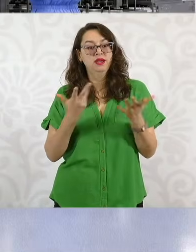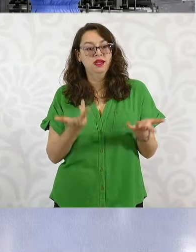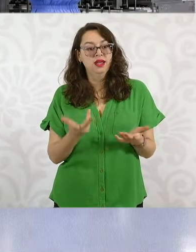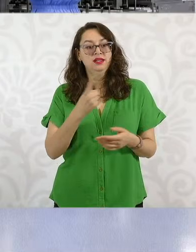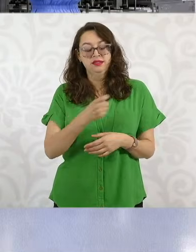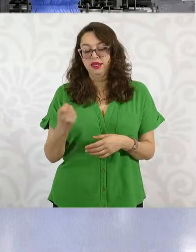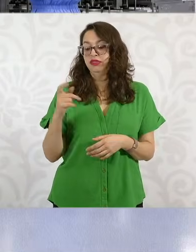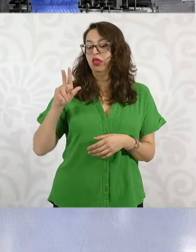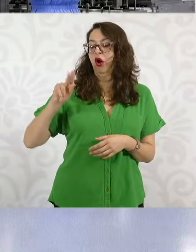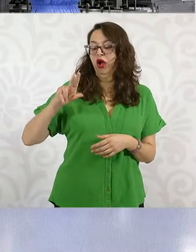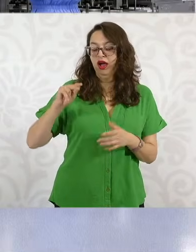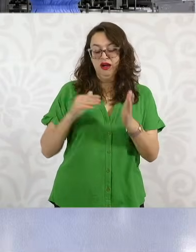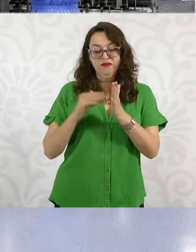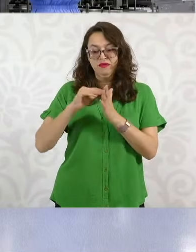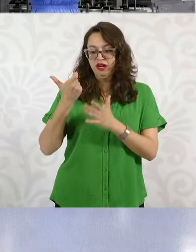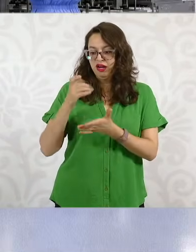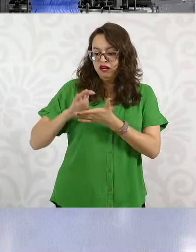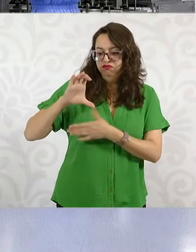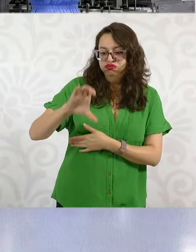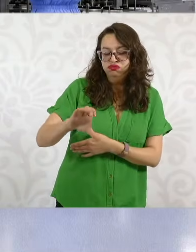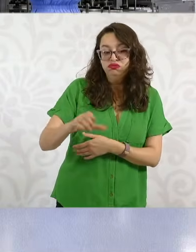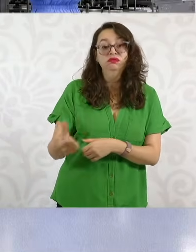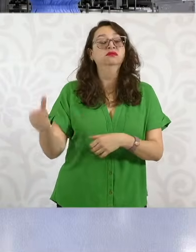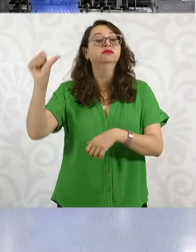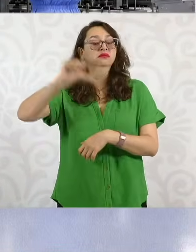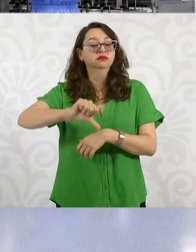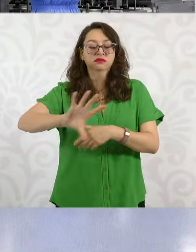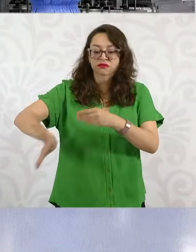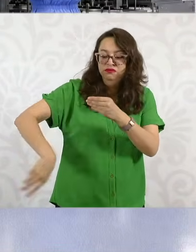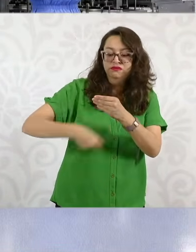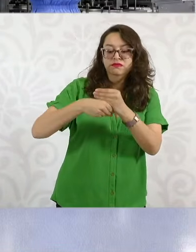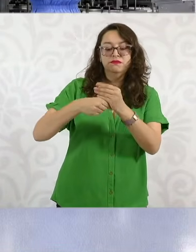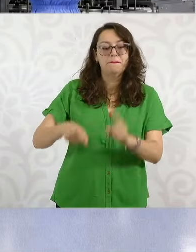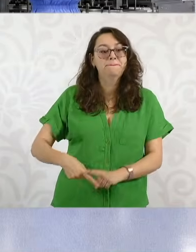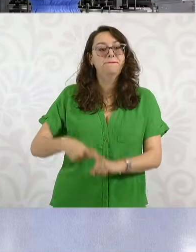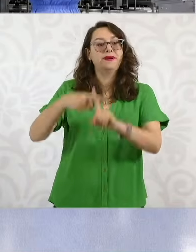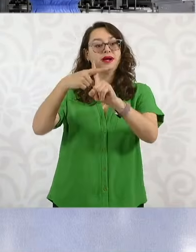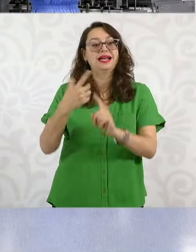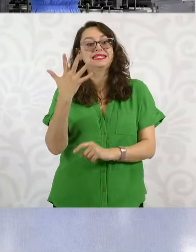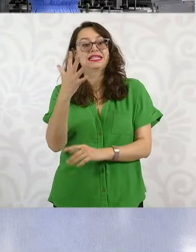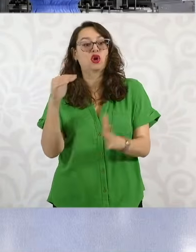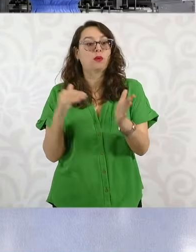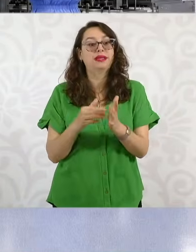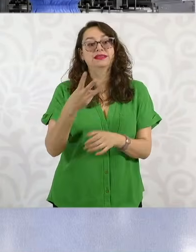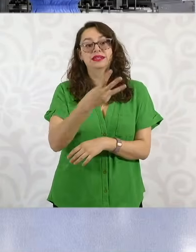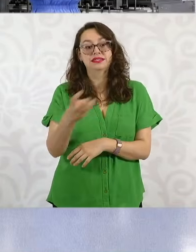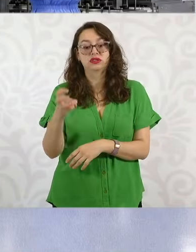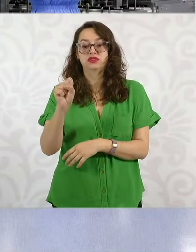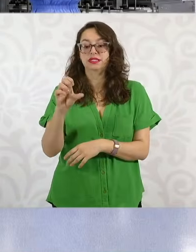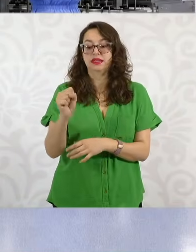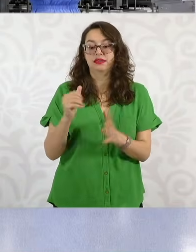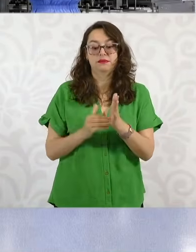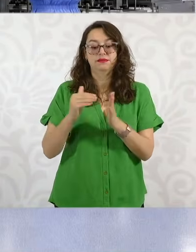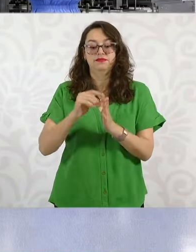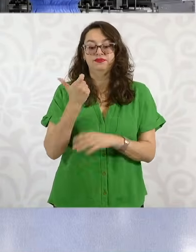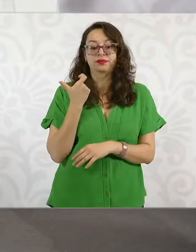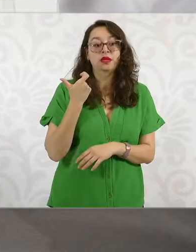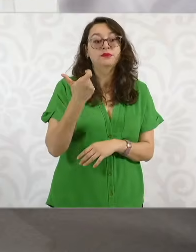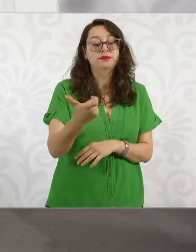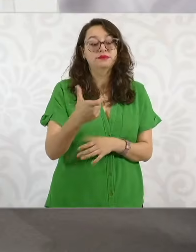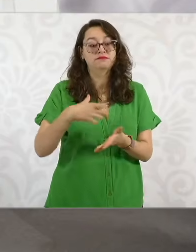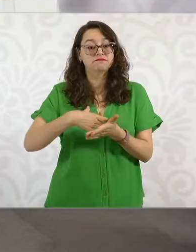hoy presentamos nuevas iniciativas estratégicas por 5360 millones de pesos, sumando una inversión